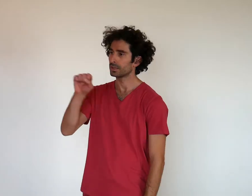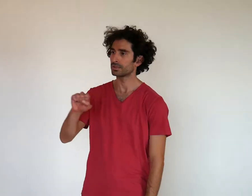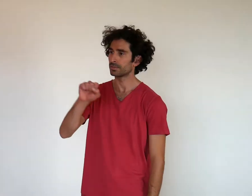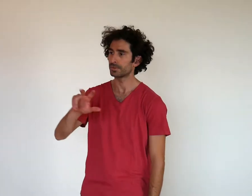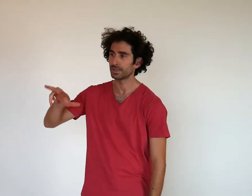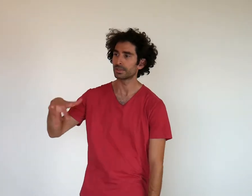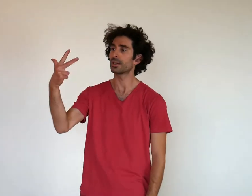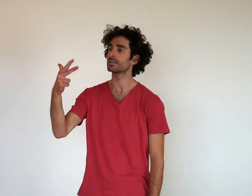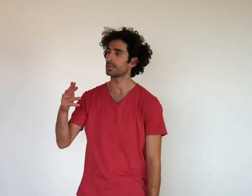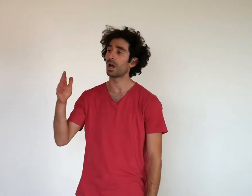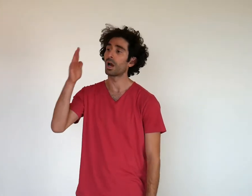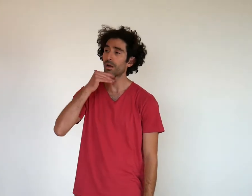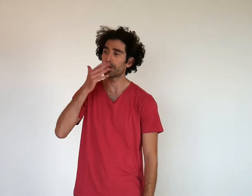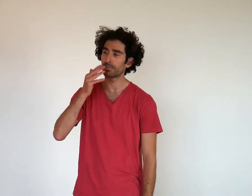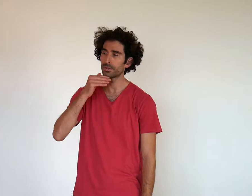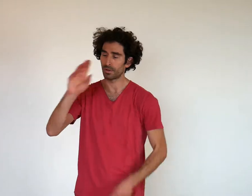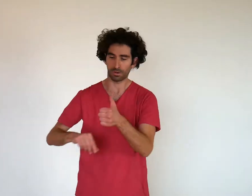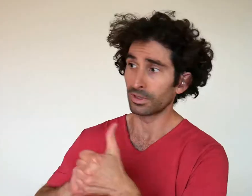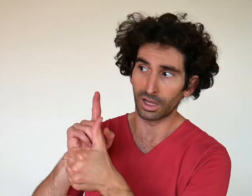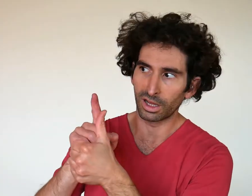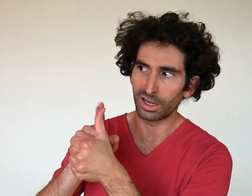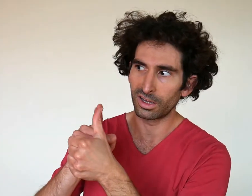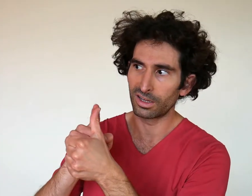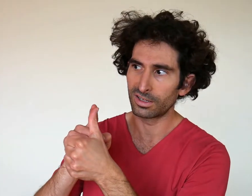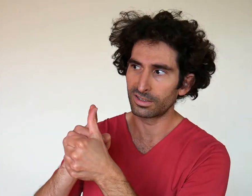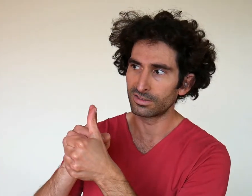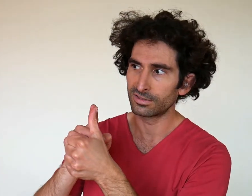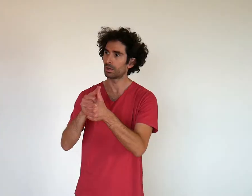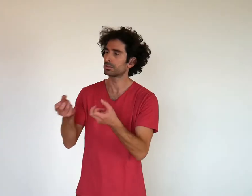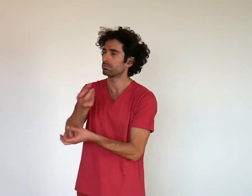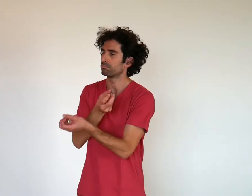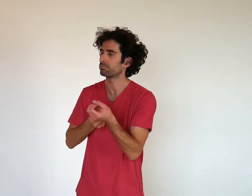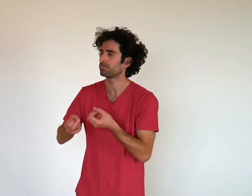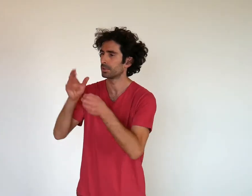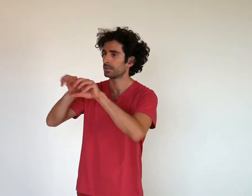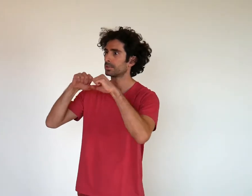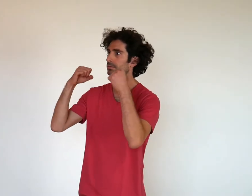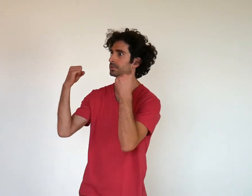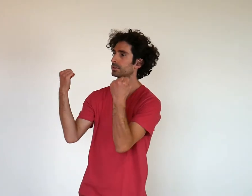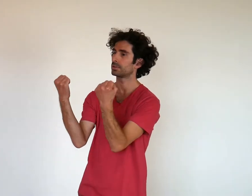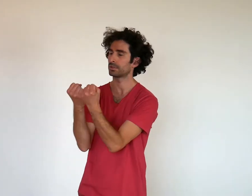Le samedi 13, dans l'après-midi... Un, le séminaire du STIM